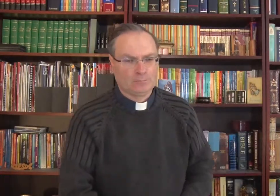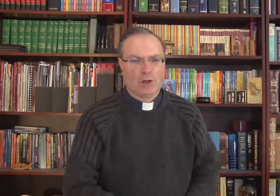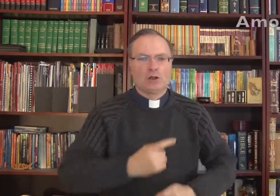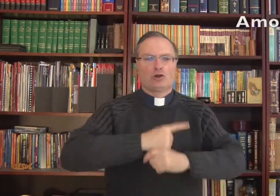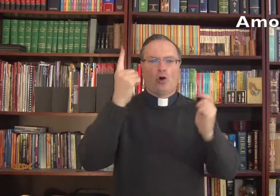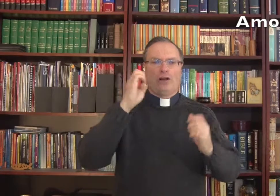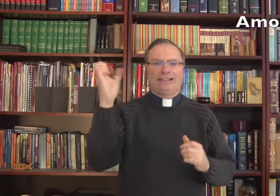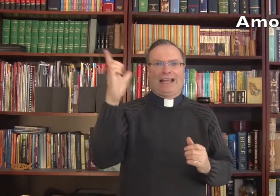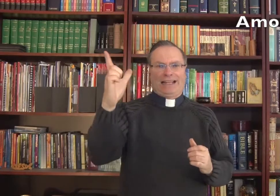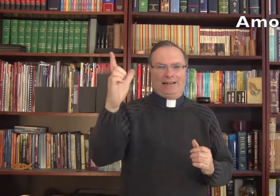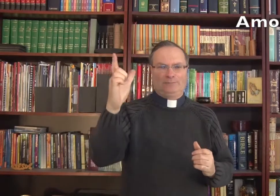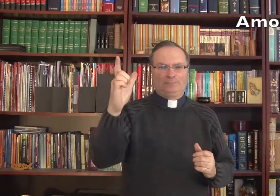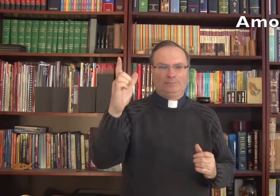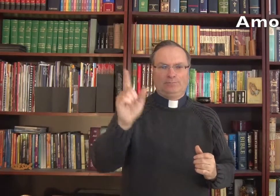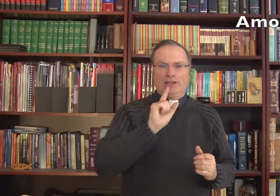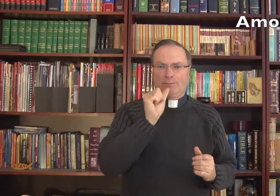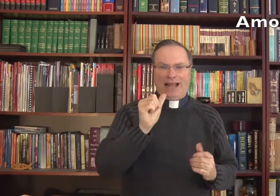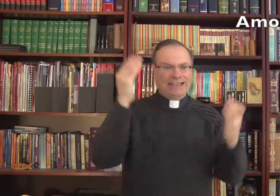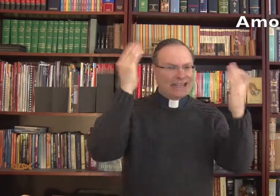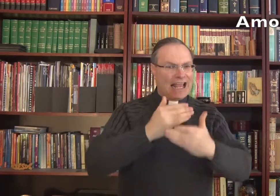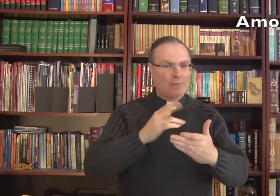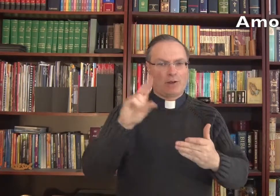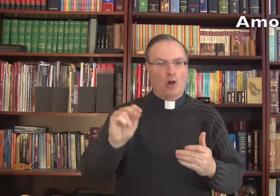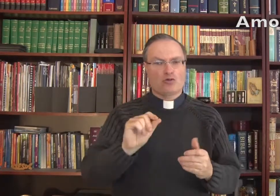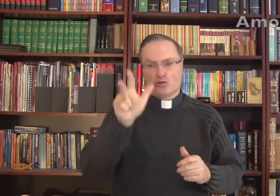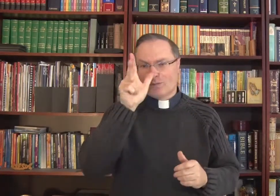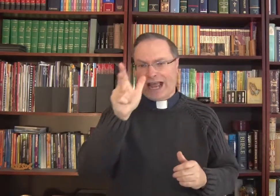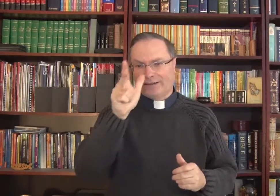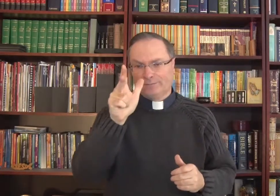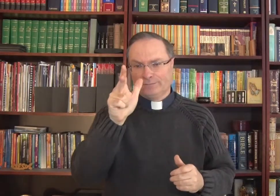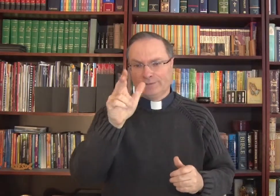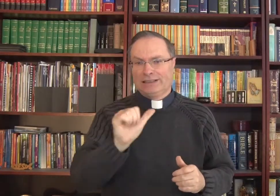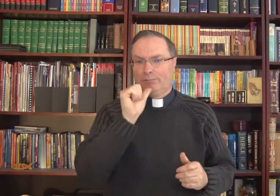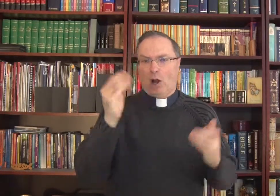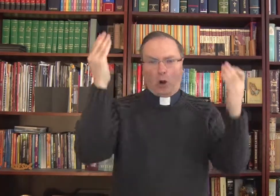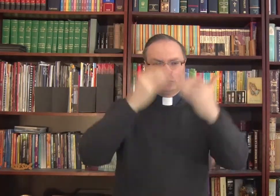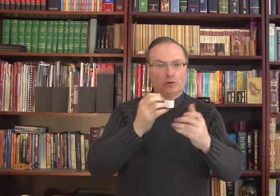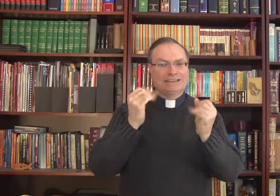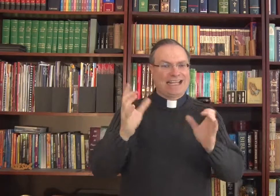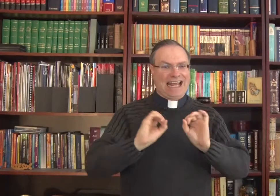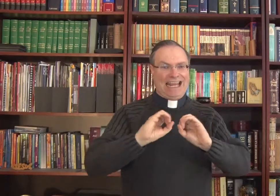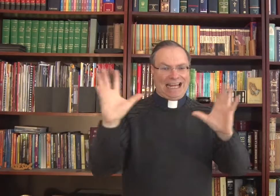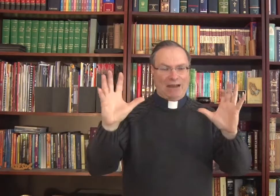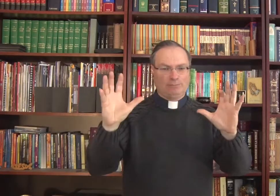«Le jour de l'Éternel n'est-il pas ténèbres et non lumière? N'est-il pas obscur et sans éclat.»